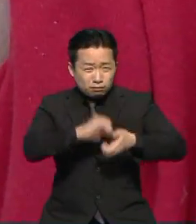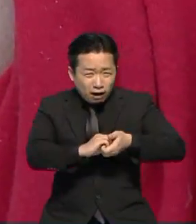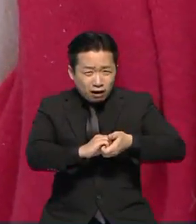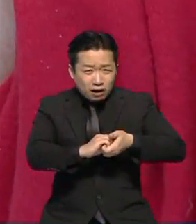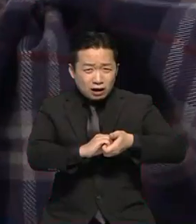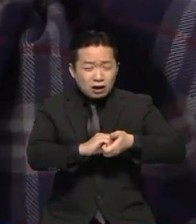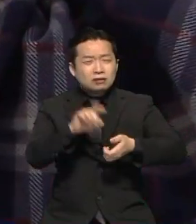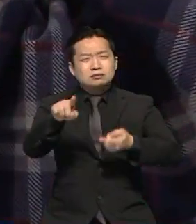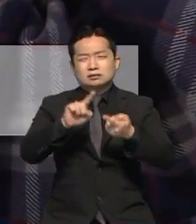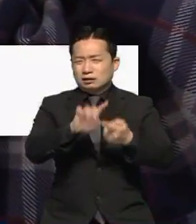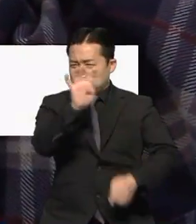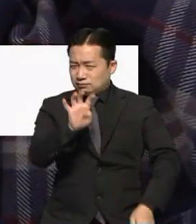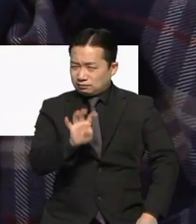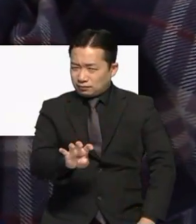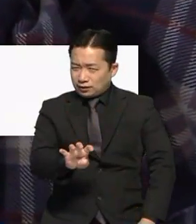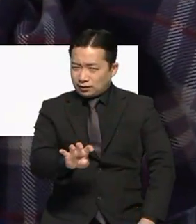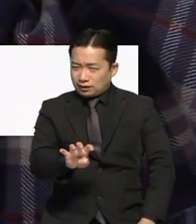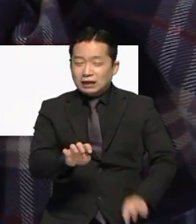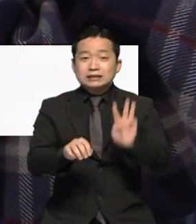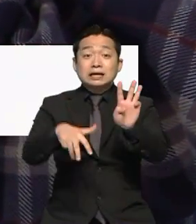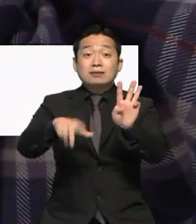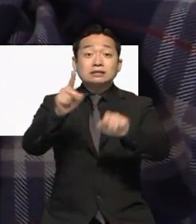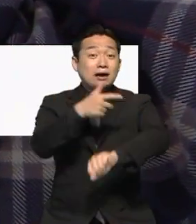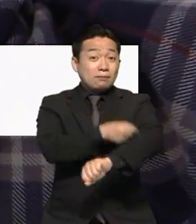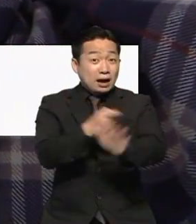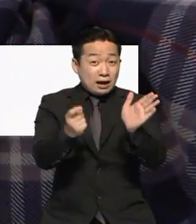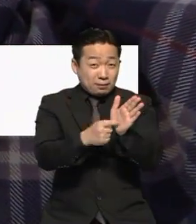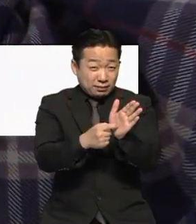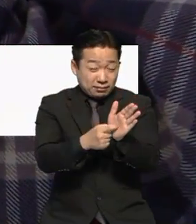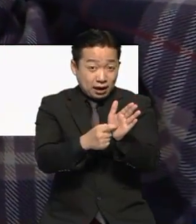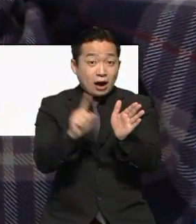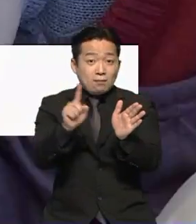의문입니다. 3차 접종이 시급한 건 사망자의 95%를